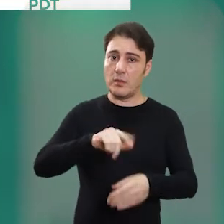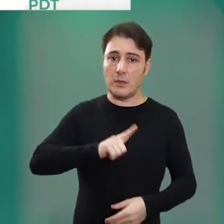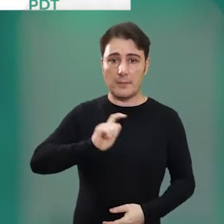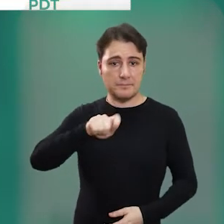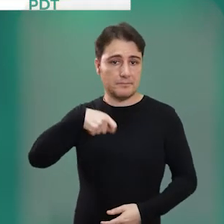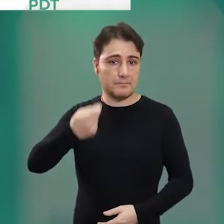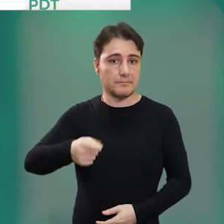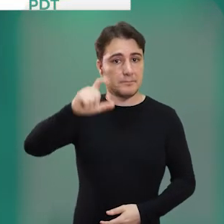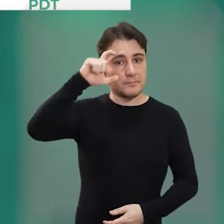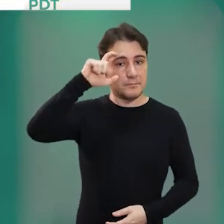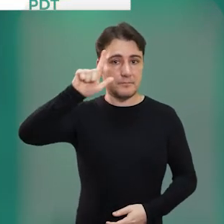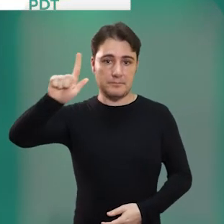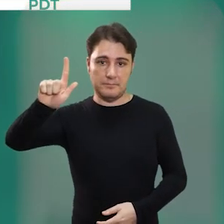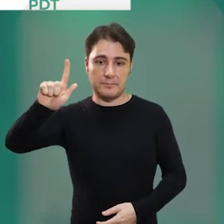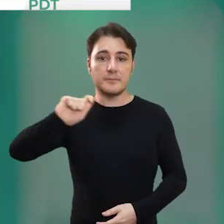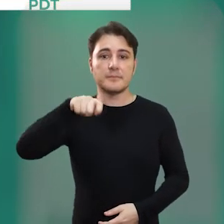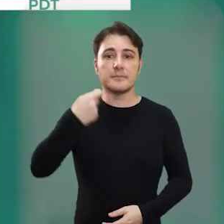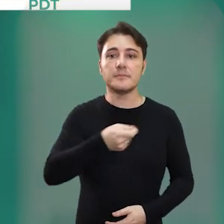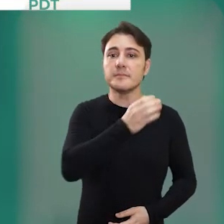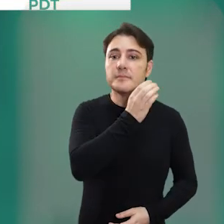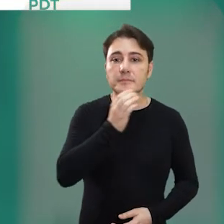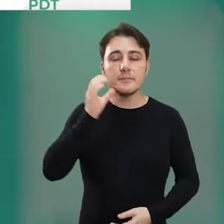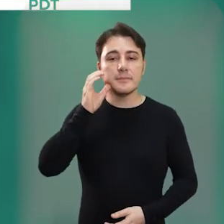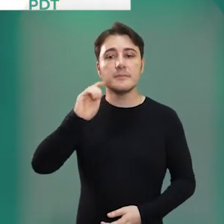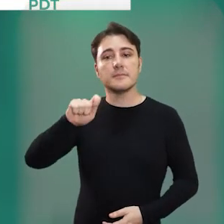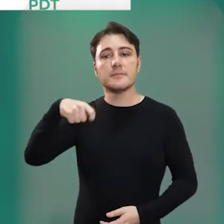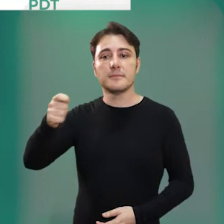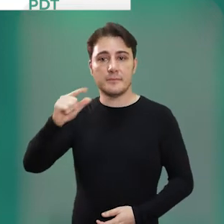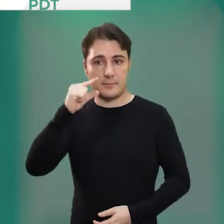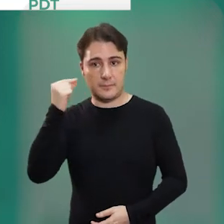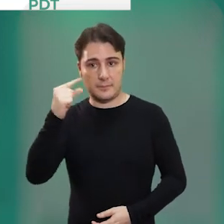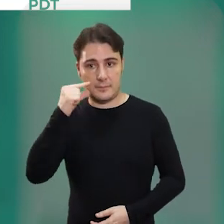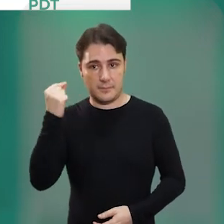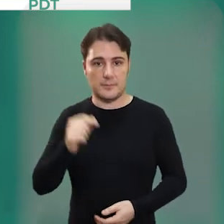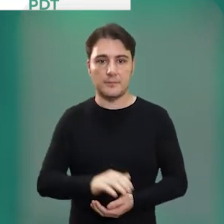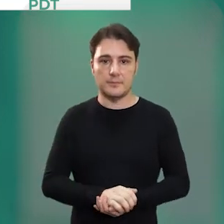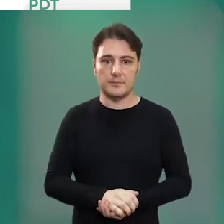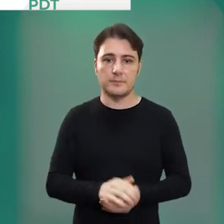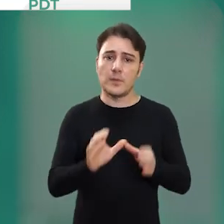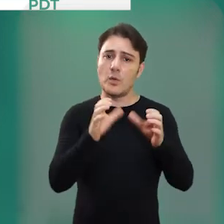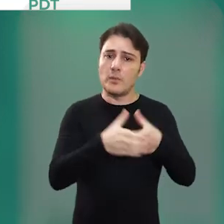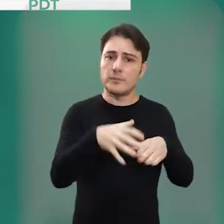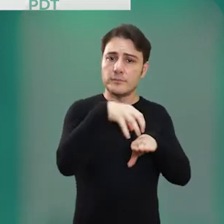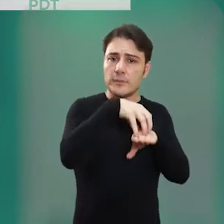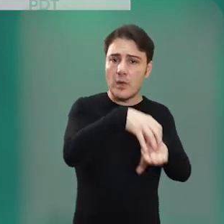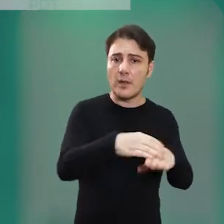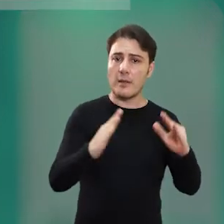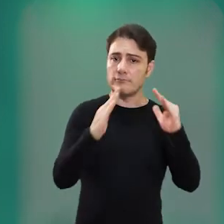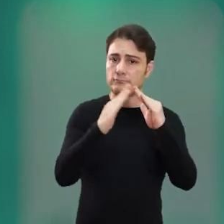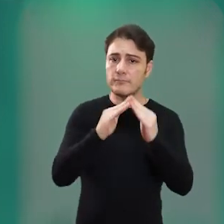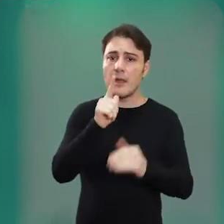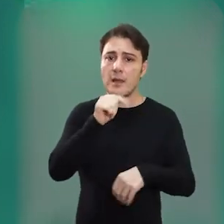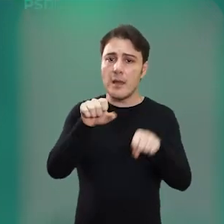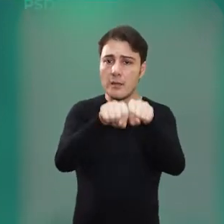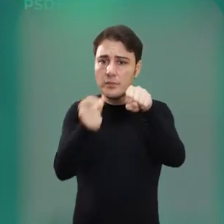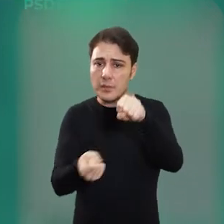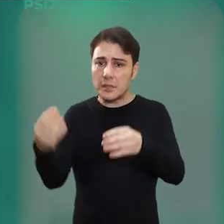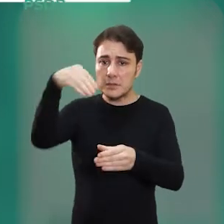social será formada por Gerson da Farmácia, João Clemente e Luna Meyer. A comissão de transportes,